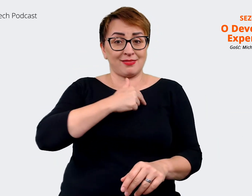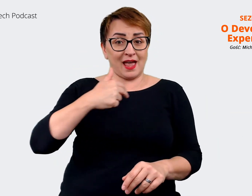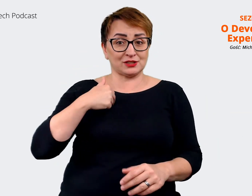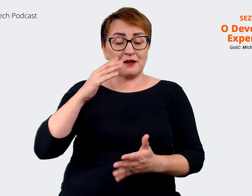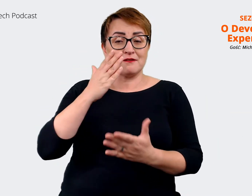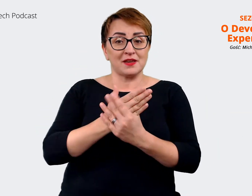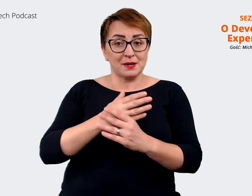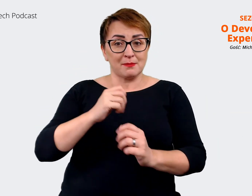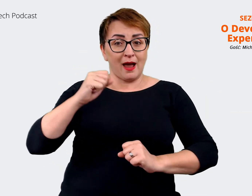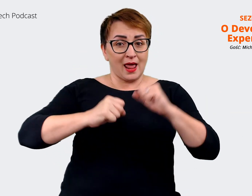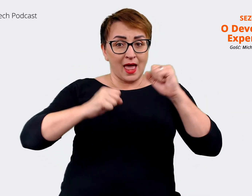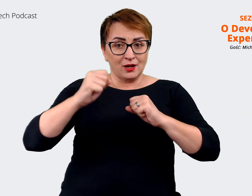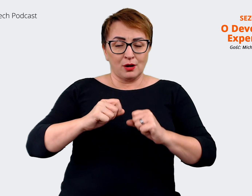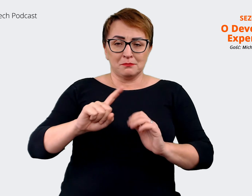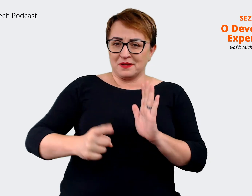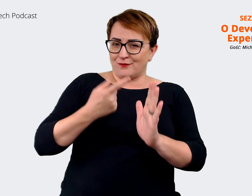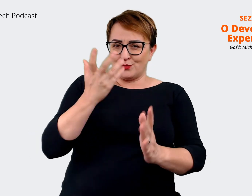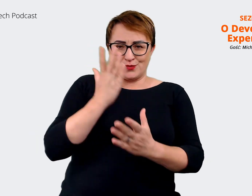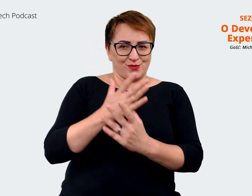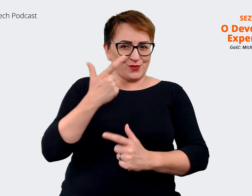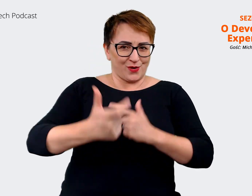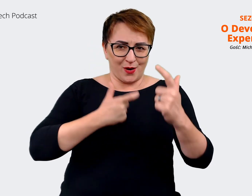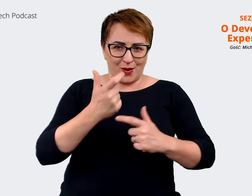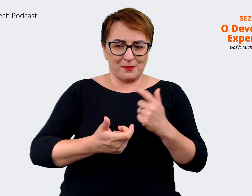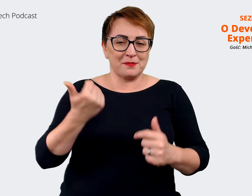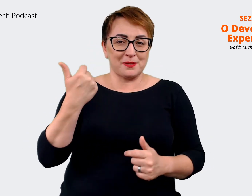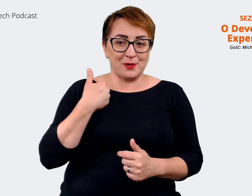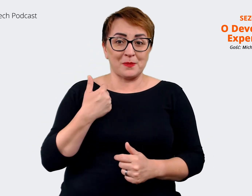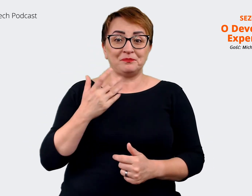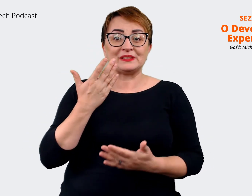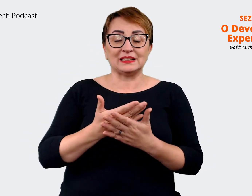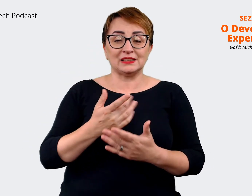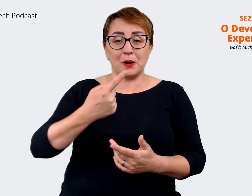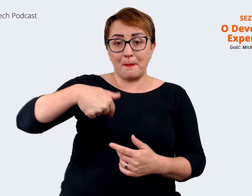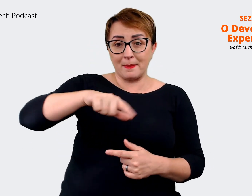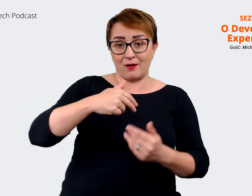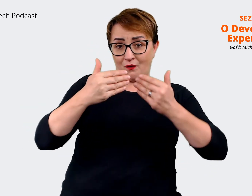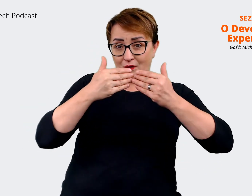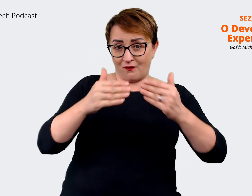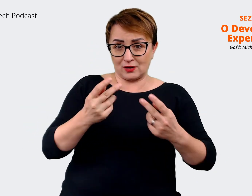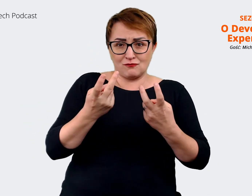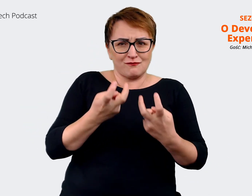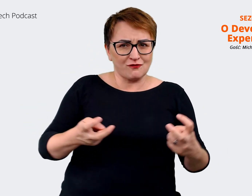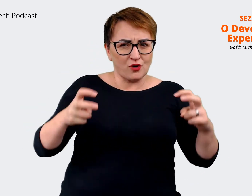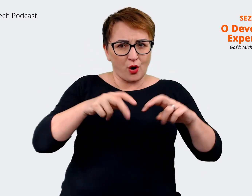pierwsze już iteracje po tym właśnie robiło. Więc w momencie kiedy Allegro to otworzyło, to takich